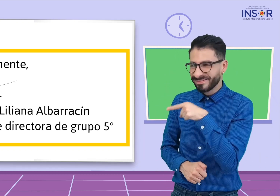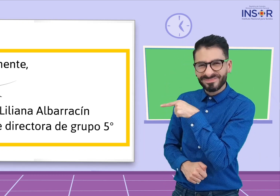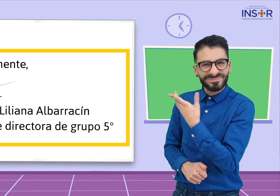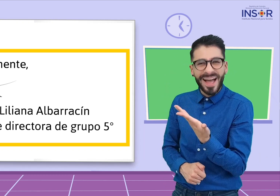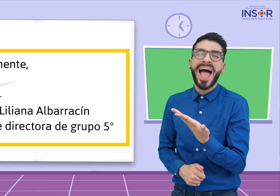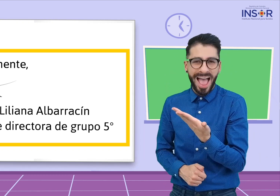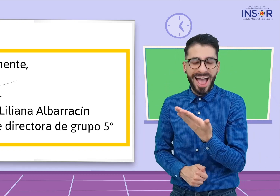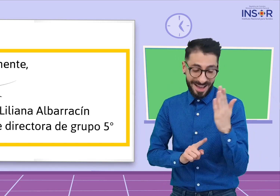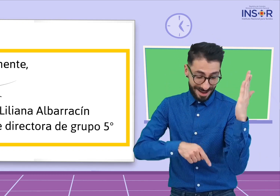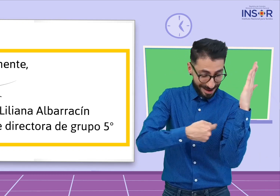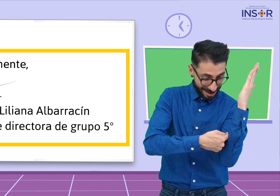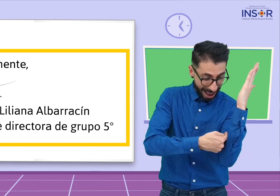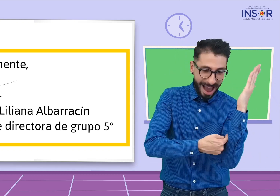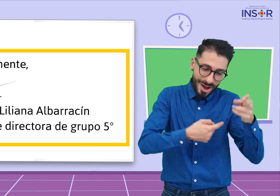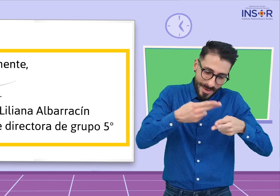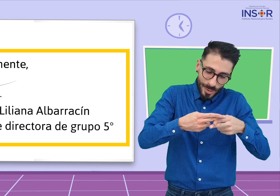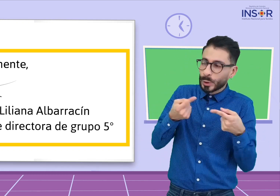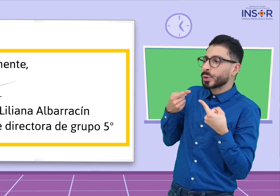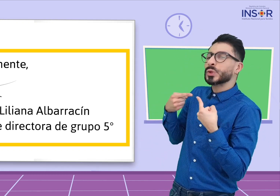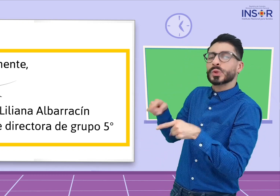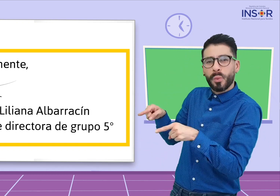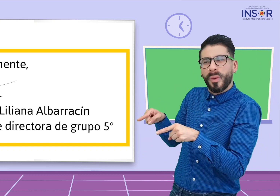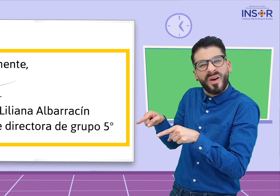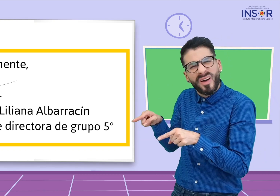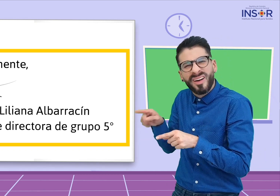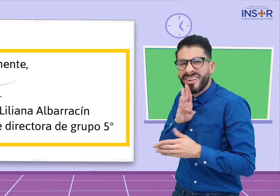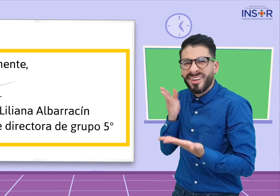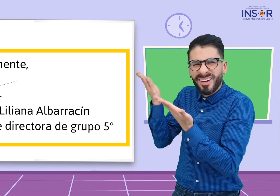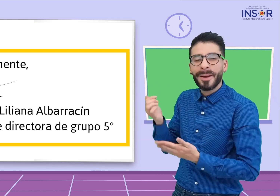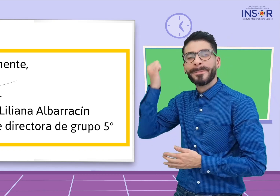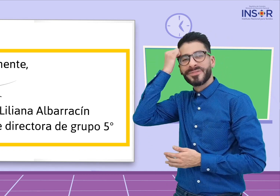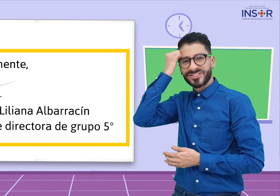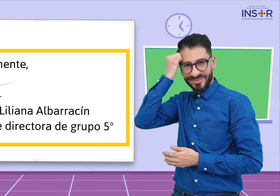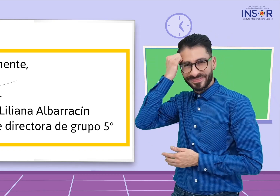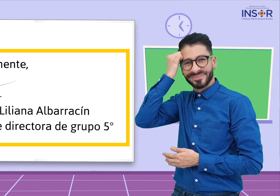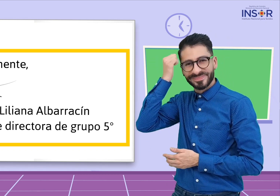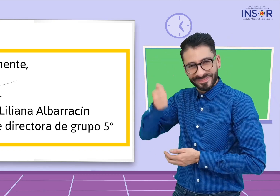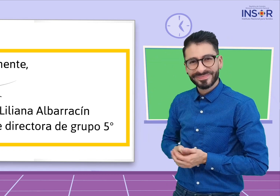Ahí se encuentra el nombre de la profesora.